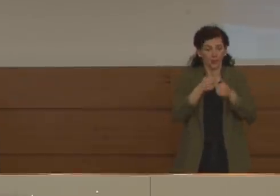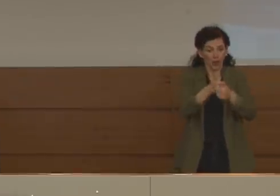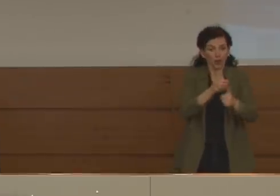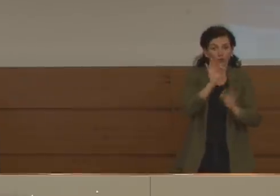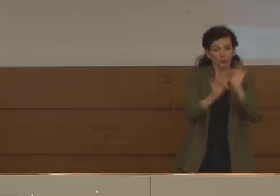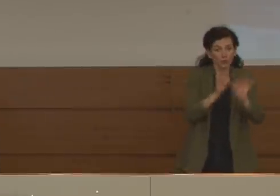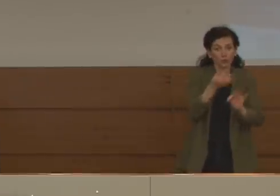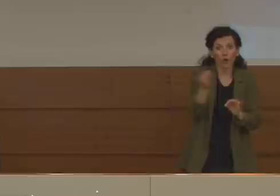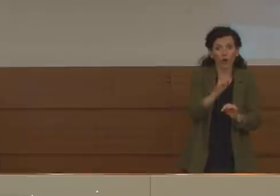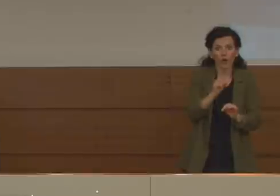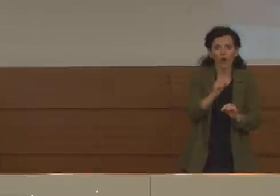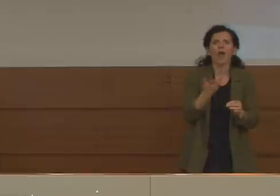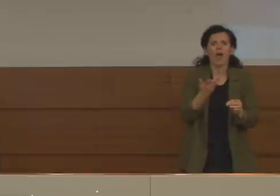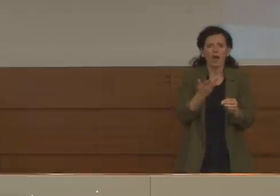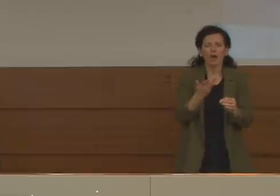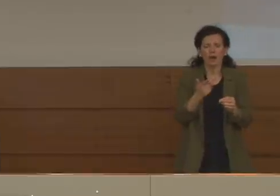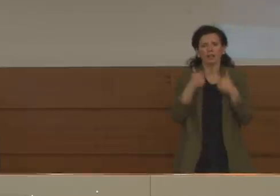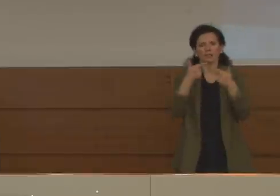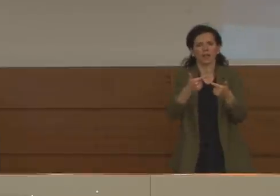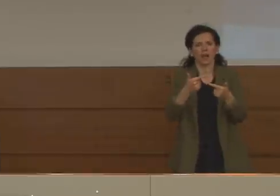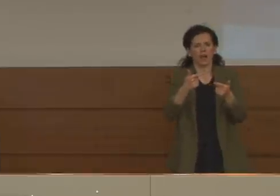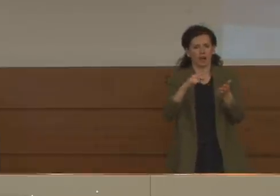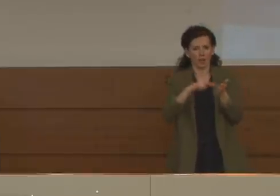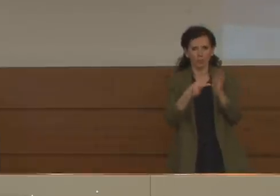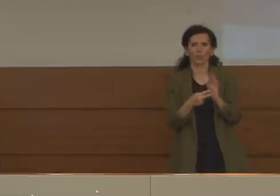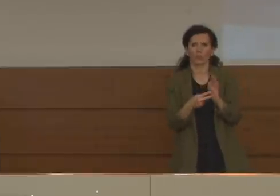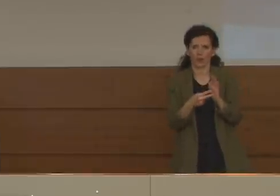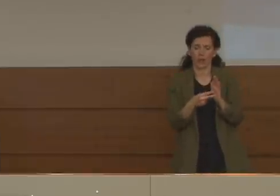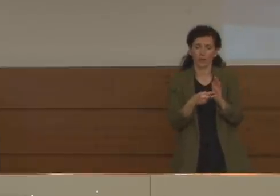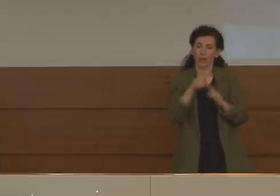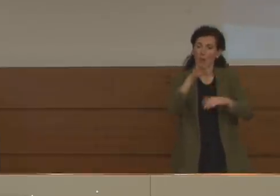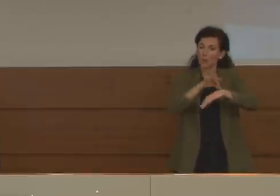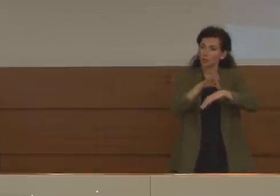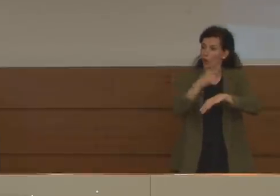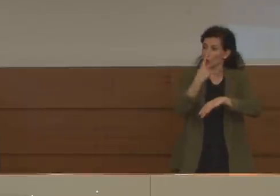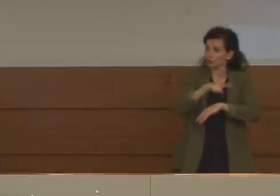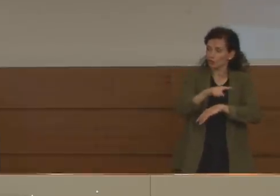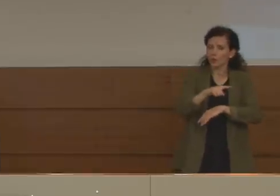Perché queste patologie sono patologie tipiche della terza età.